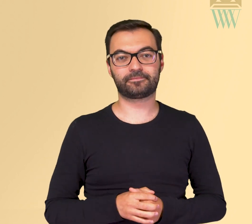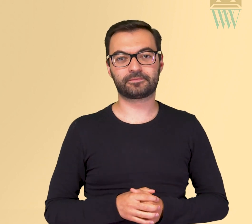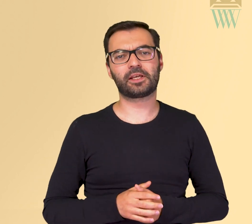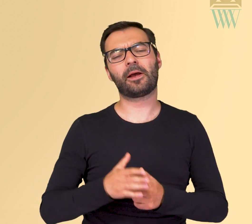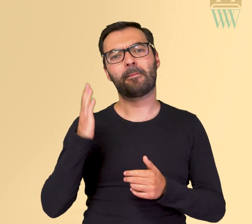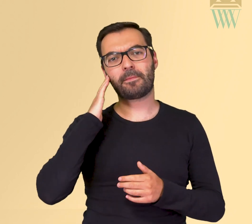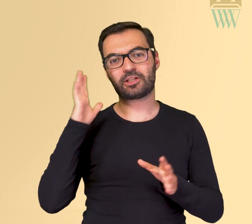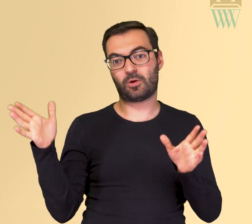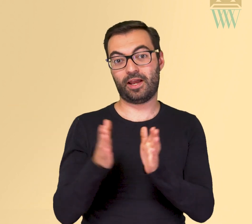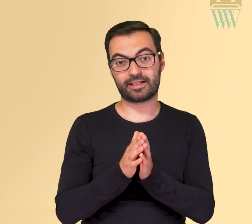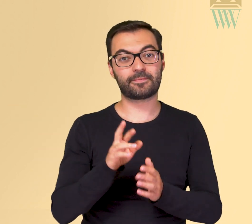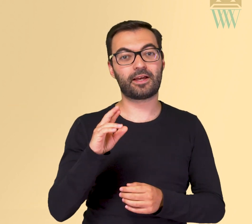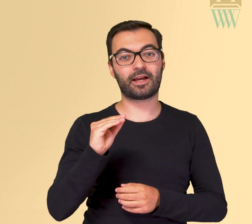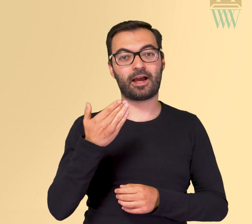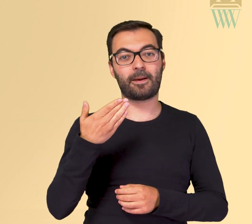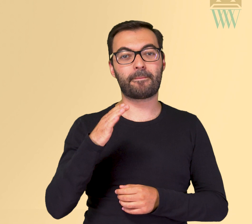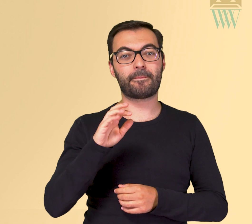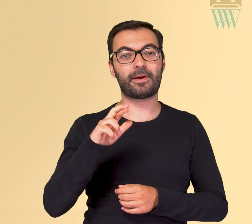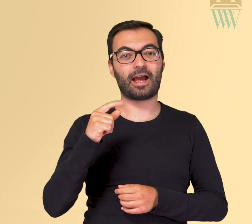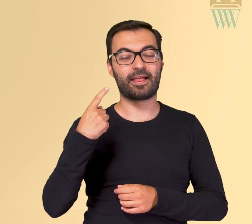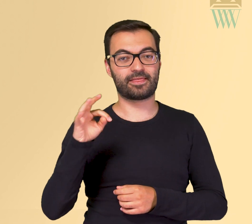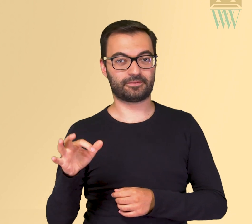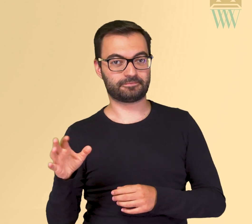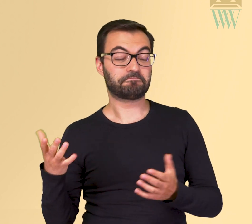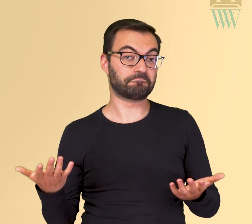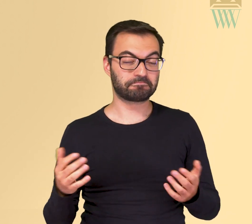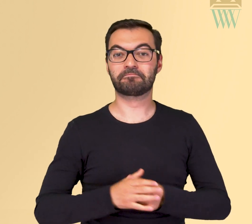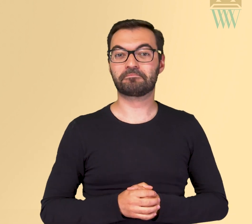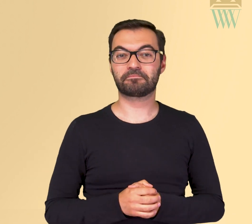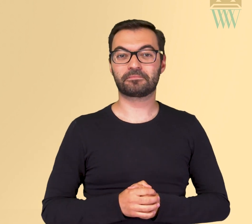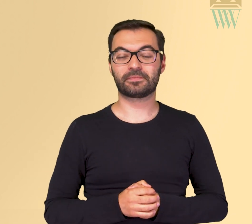i mieszkał w jednej pracowni z Rembrandtem.